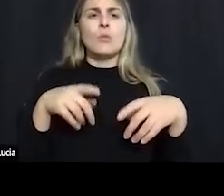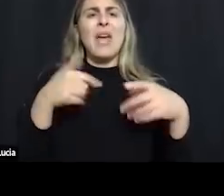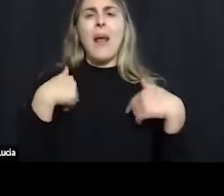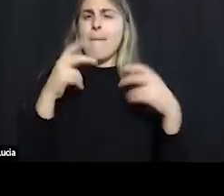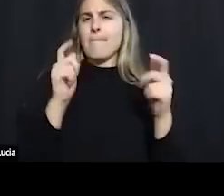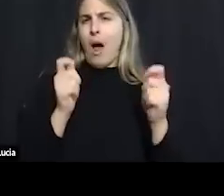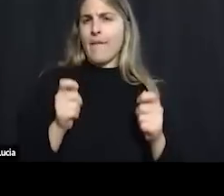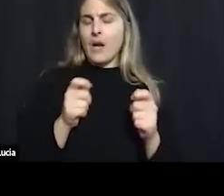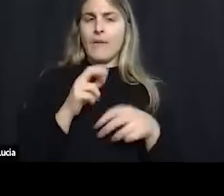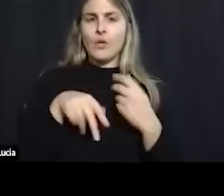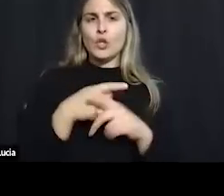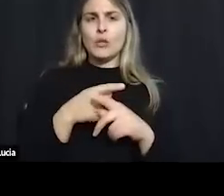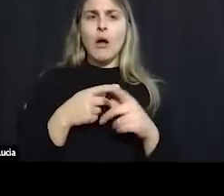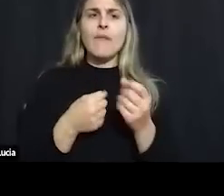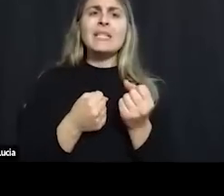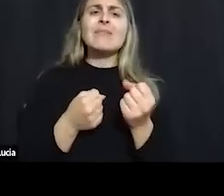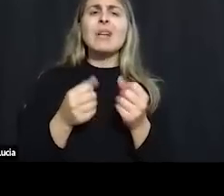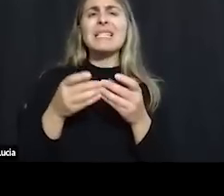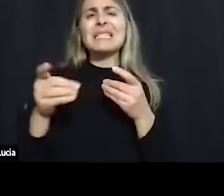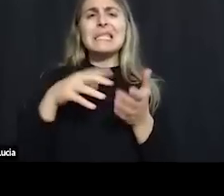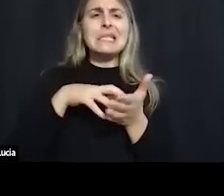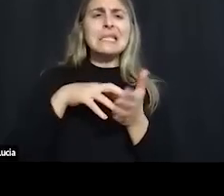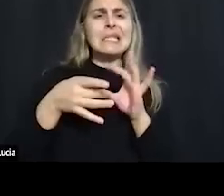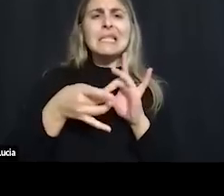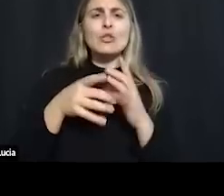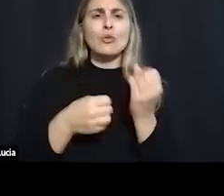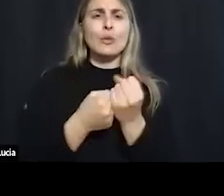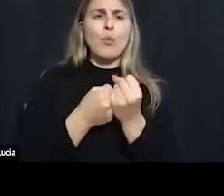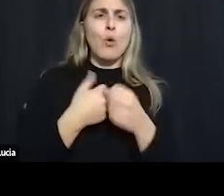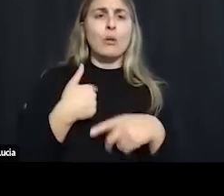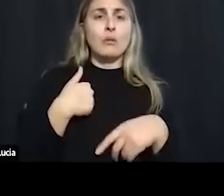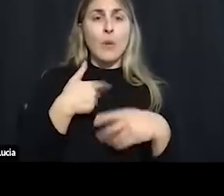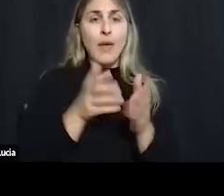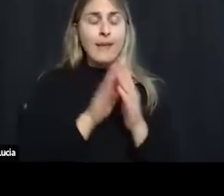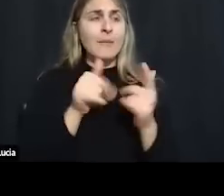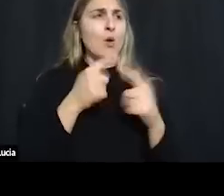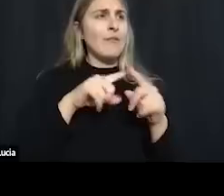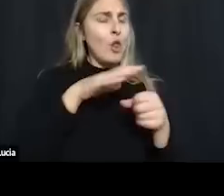con miembros de la comunidad en cinco ubicaciones comunitarias: supermercados, farmacias, restaurantes o cafés,